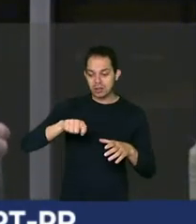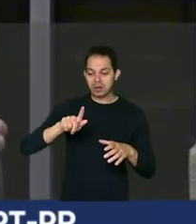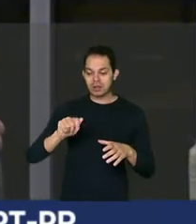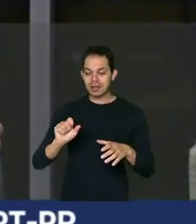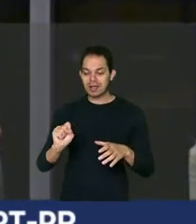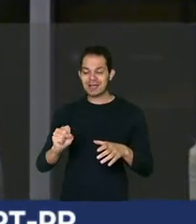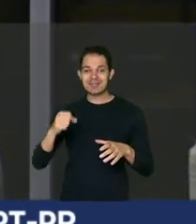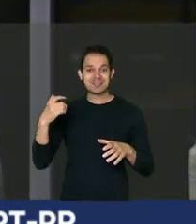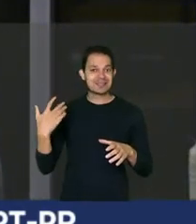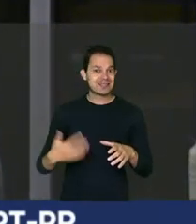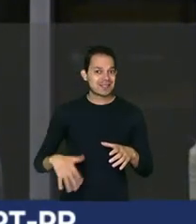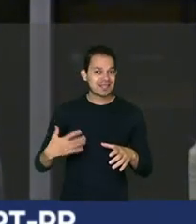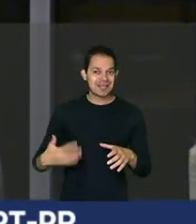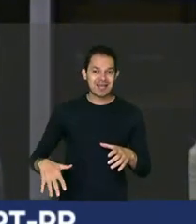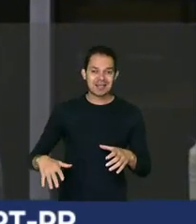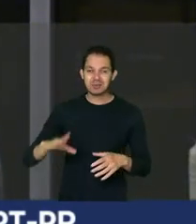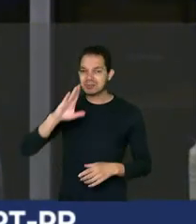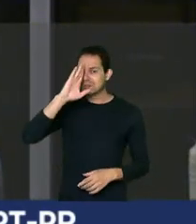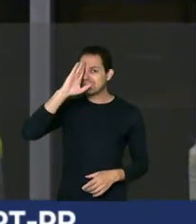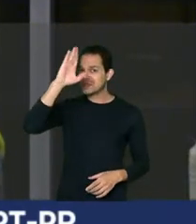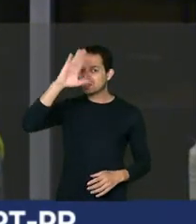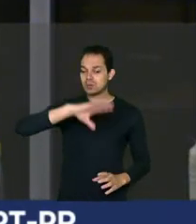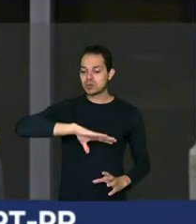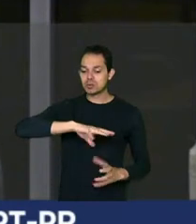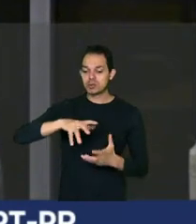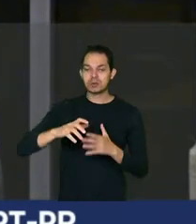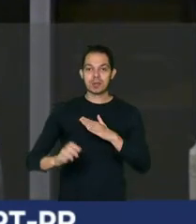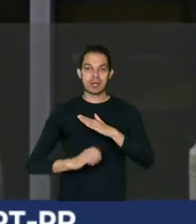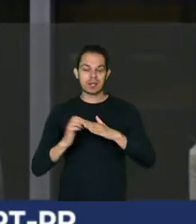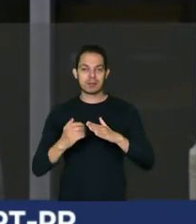CAROS, UM DOS GÁS DE COZINHA MAIS CAROS DO MUNDO E A EMPRESA PÚBLICA QUE FOI CONSTRUÍDA NA DÉCADA DE 50